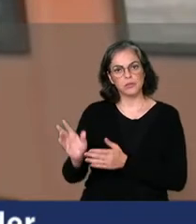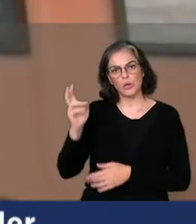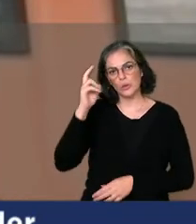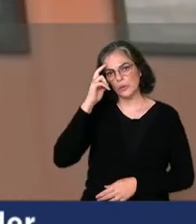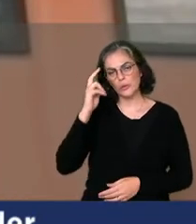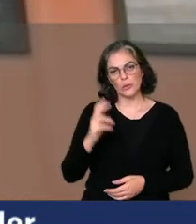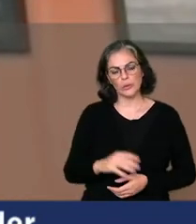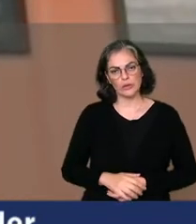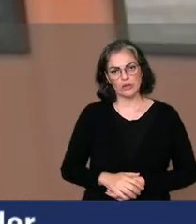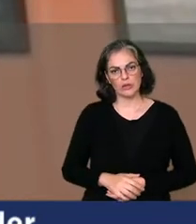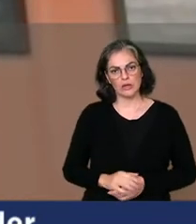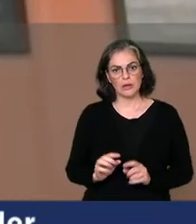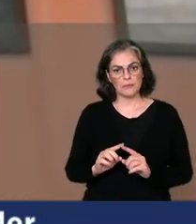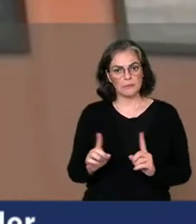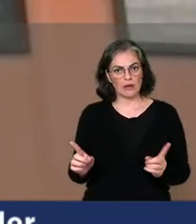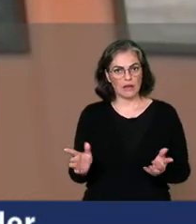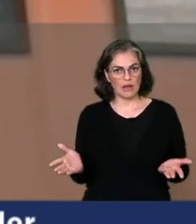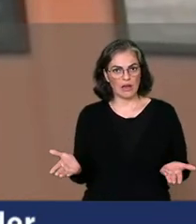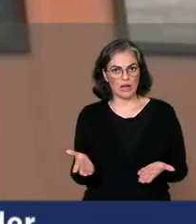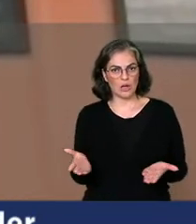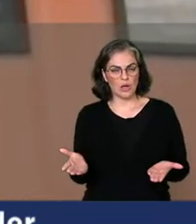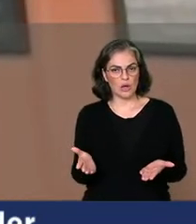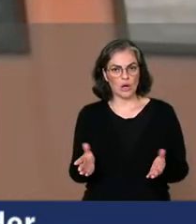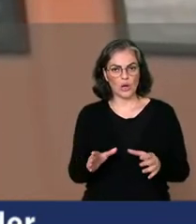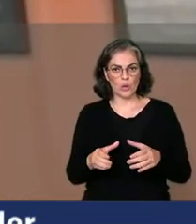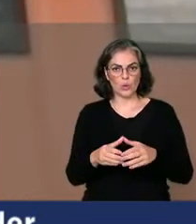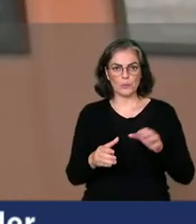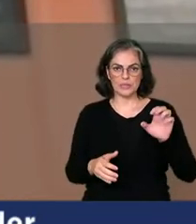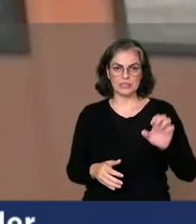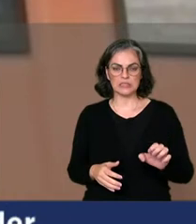PT. PRESIDENTE BOLSONARO DIRECIONAVA A CULTURA E HOJE A ESQUERDA QUE NÃO ESTÁ MAIS